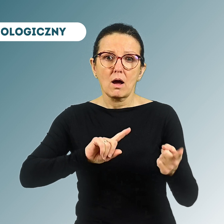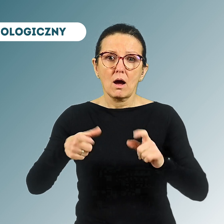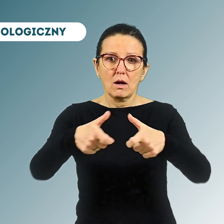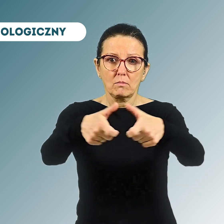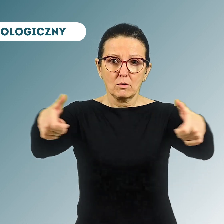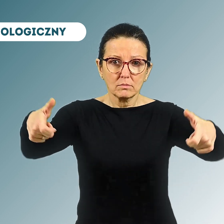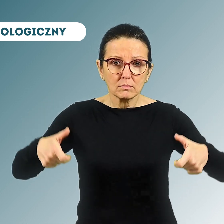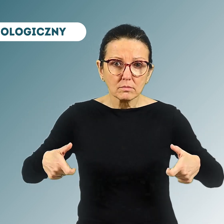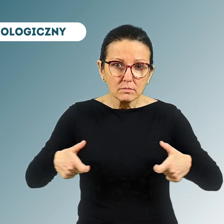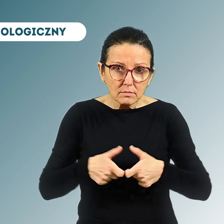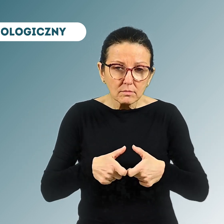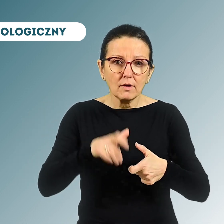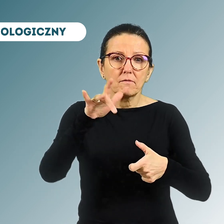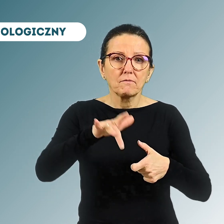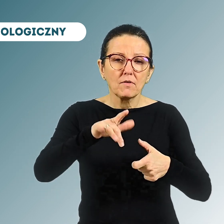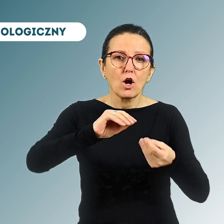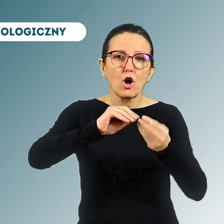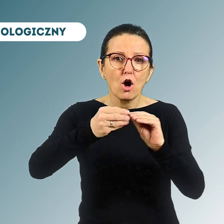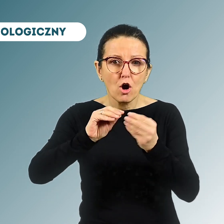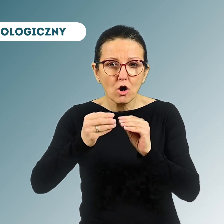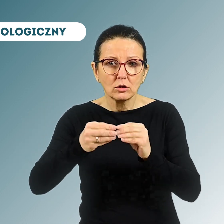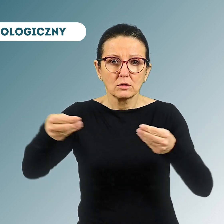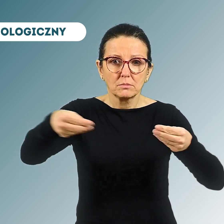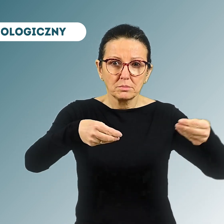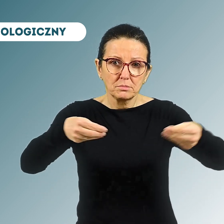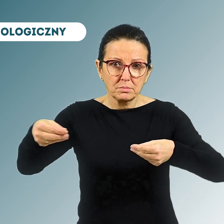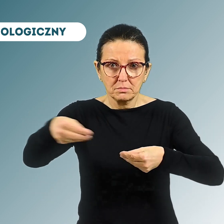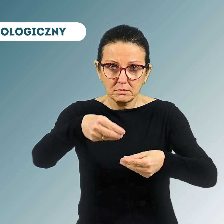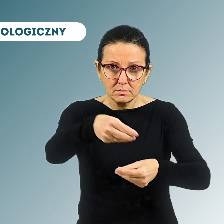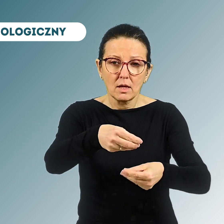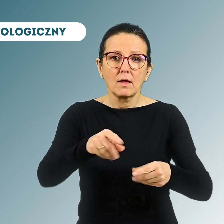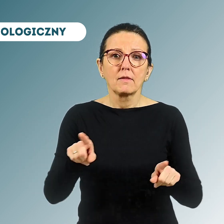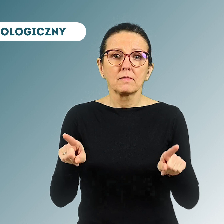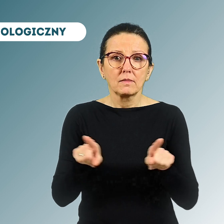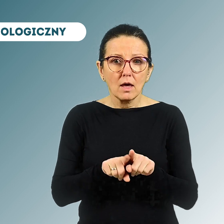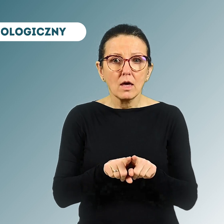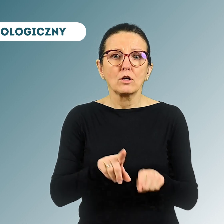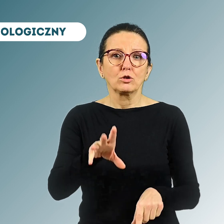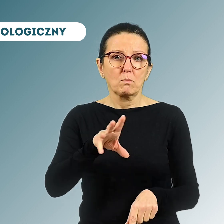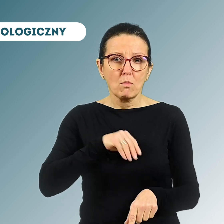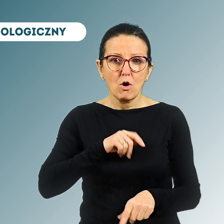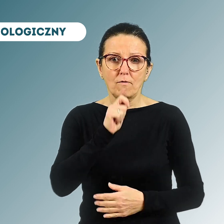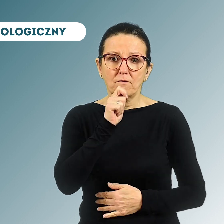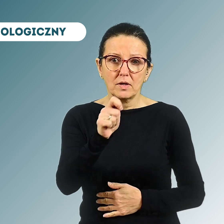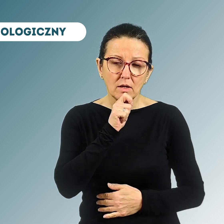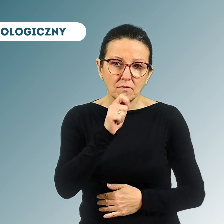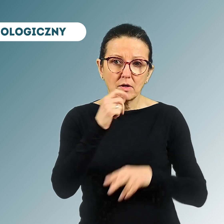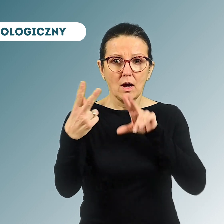może mieć formę układania klocków, może to być wywiad przeprowadzony